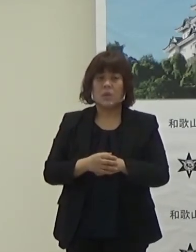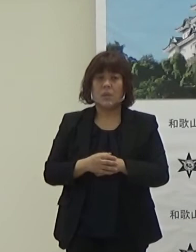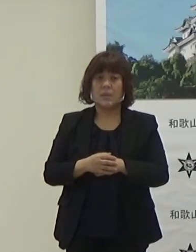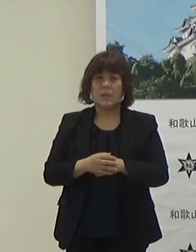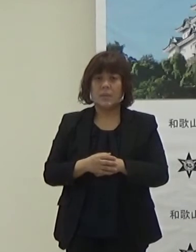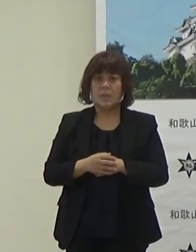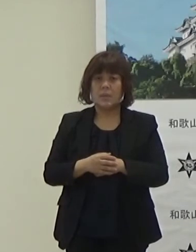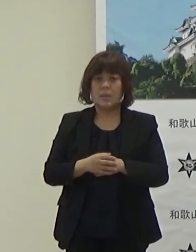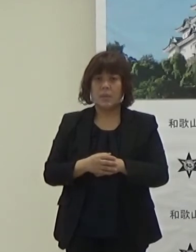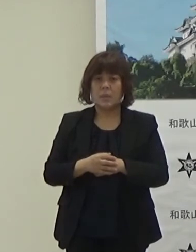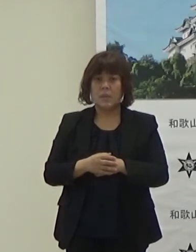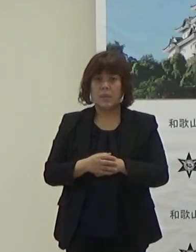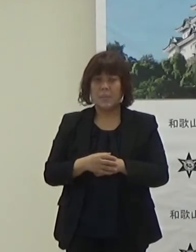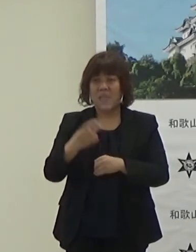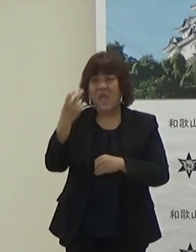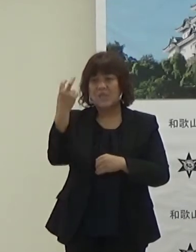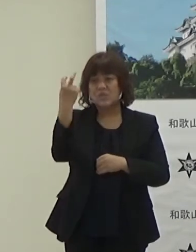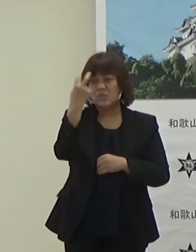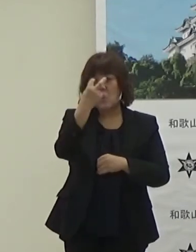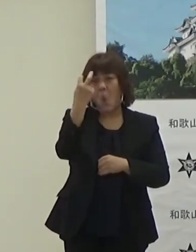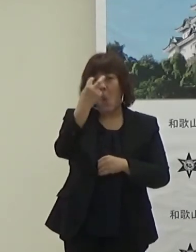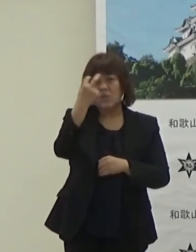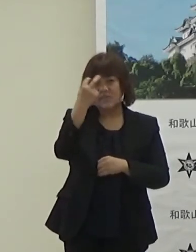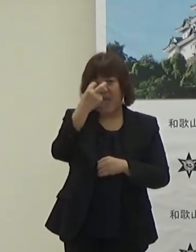そのまだ現地での調査が